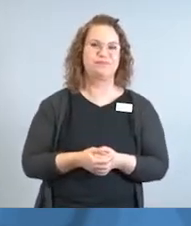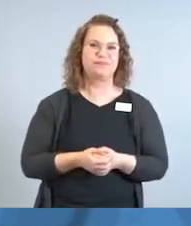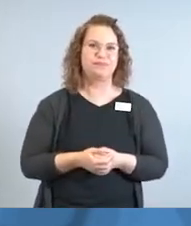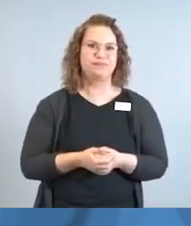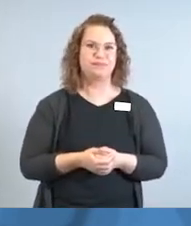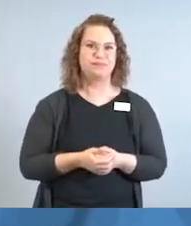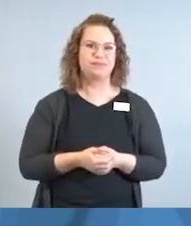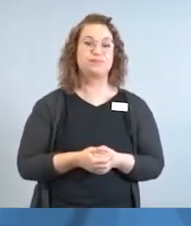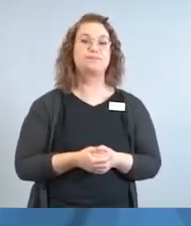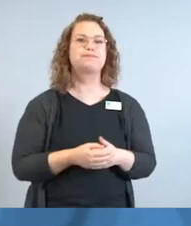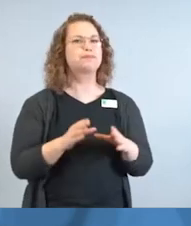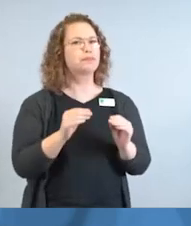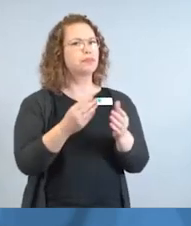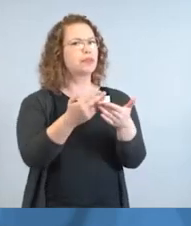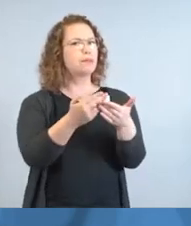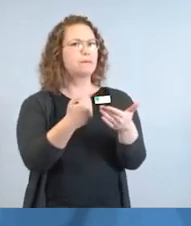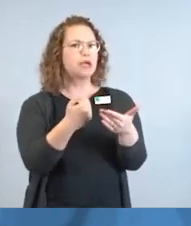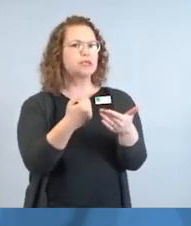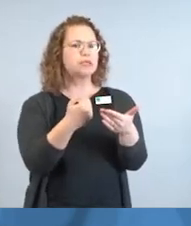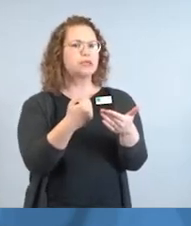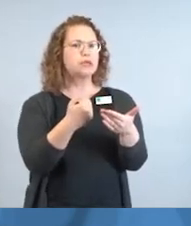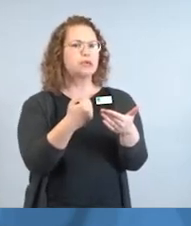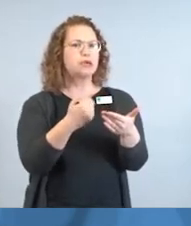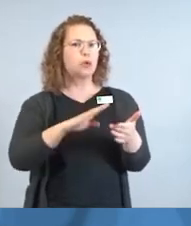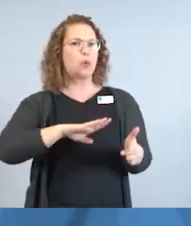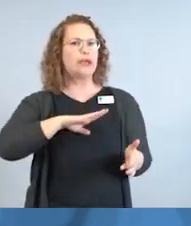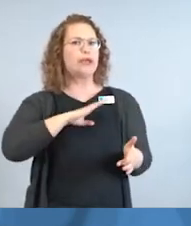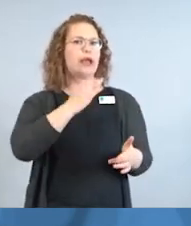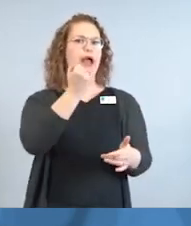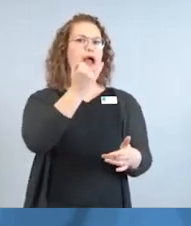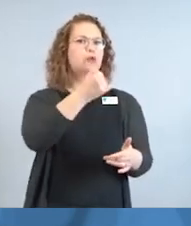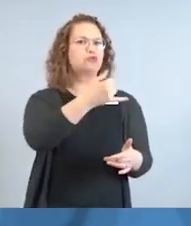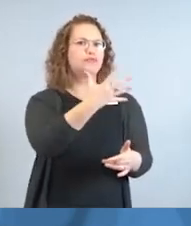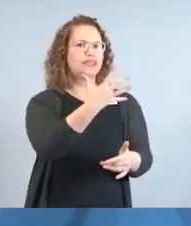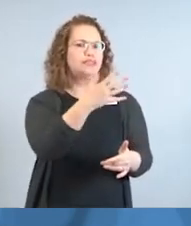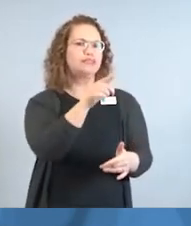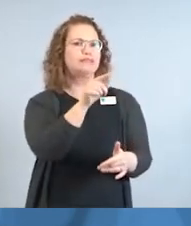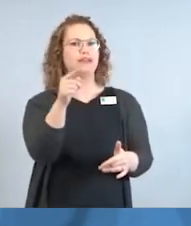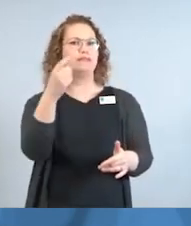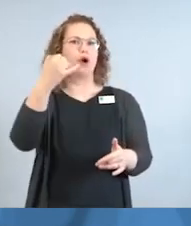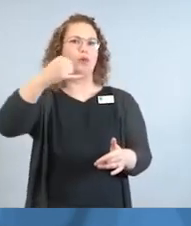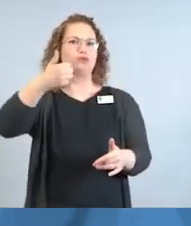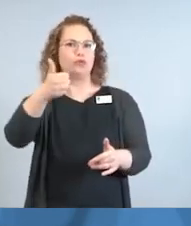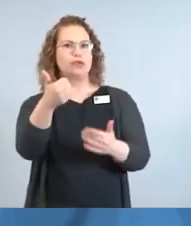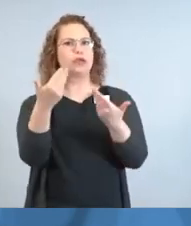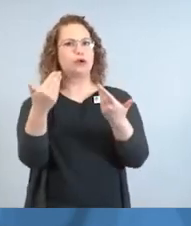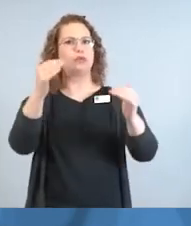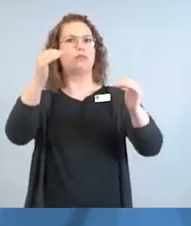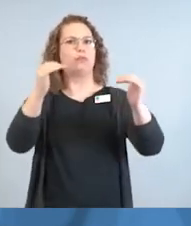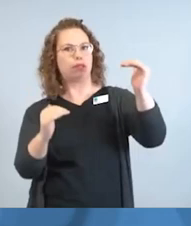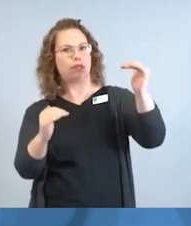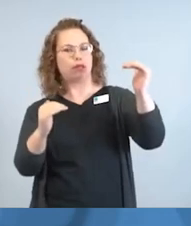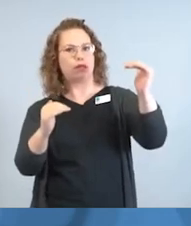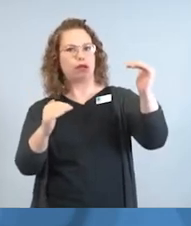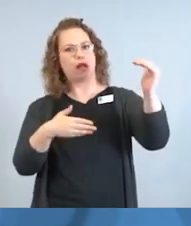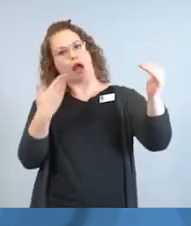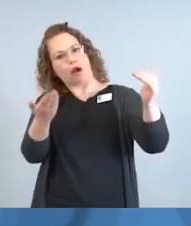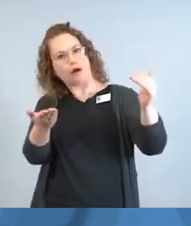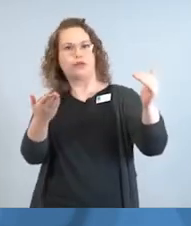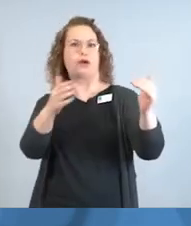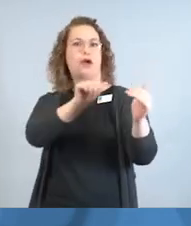Miksi 65-69-vuotiaat kansalaiset asetetaan eriarvoiseen asemaan tarjoamalla heille Astra Zenecan rokotetta,